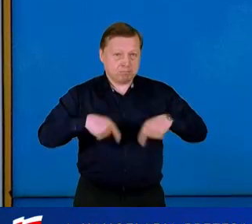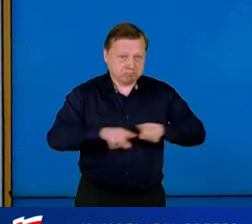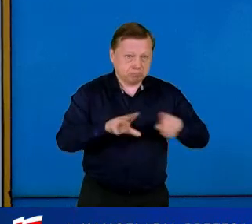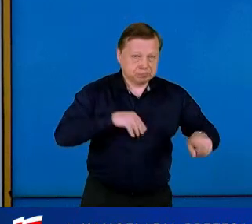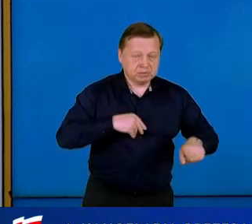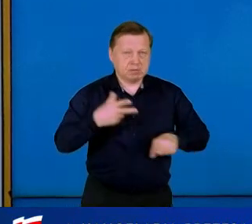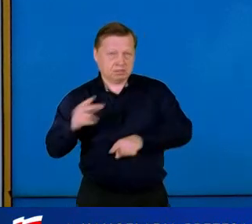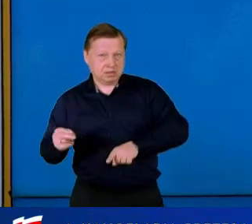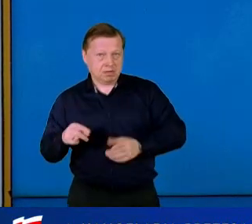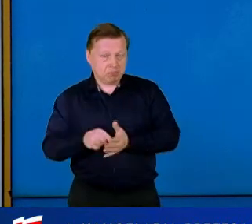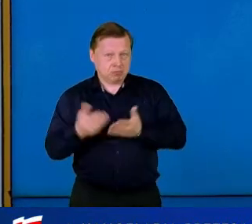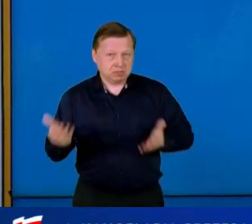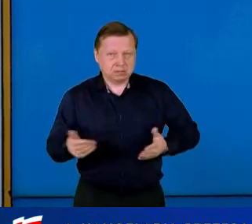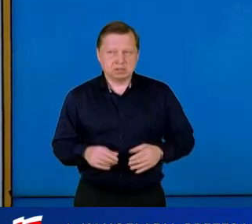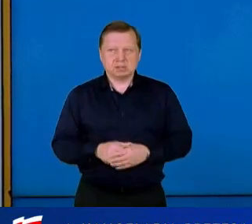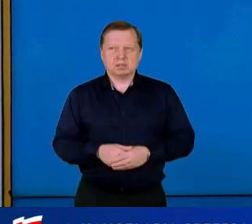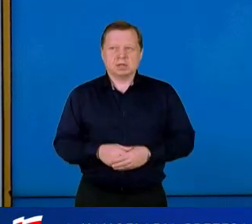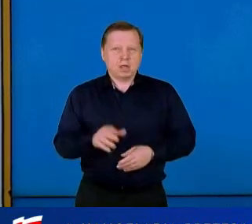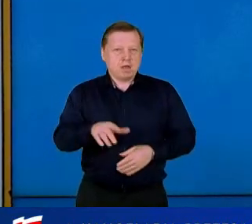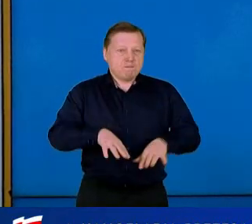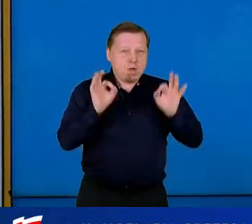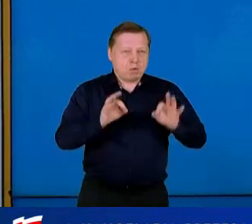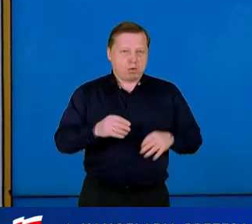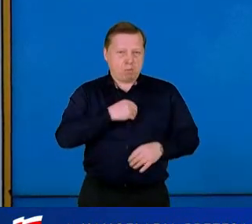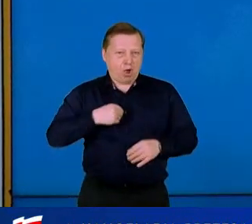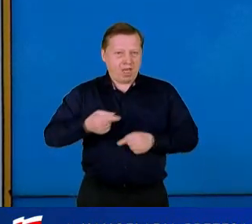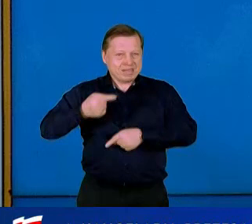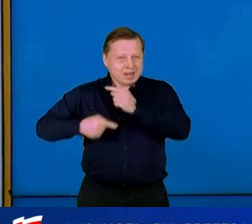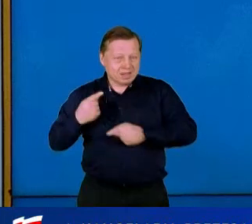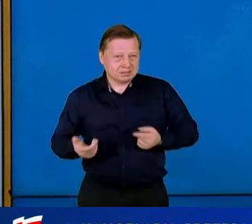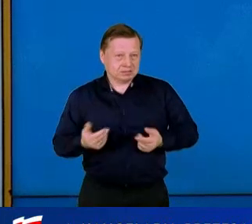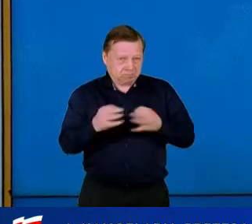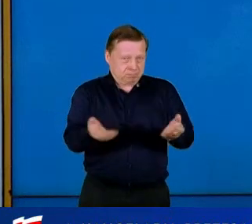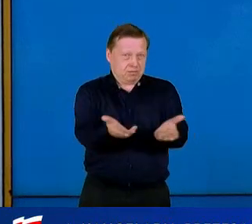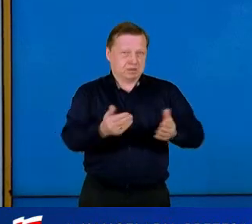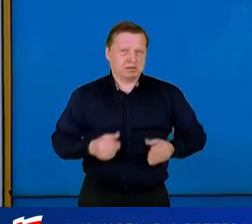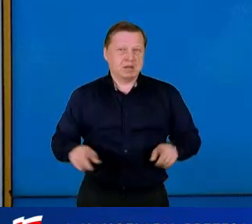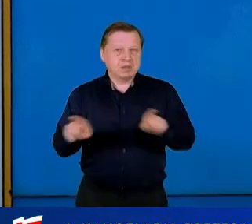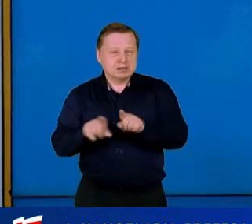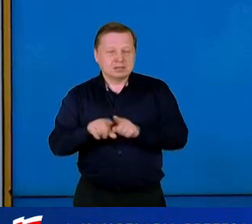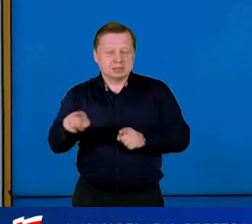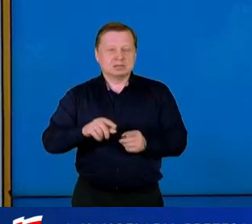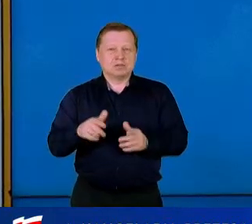Wolność wyboru naszej polskiej tradycji, ale nie tylko, jest przecież również i także zapisana w konstytucji,